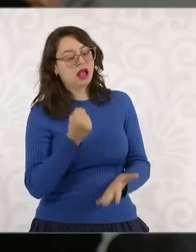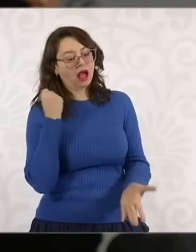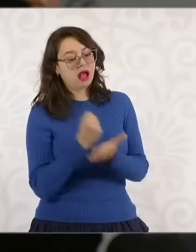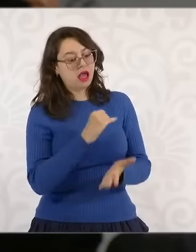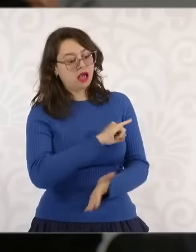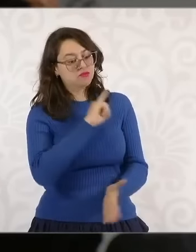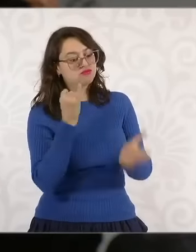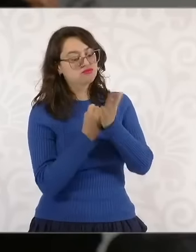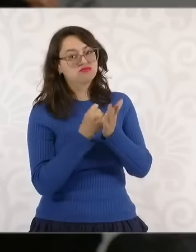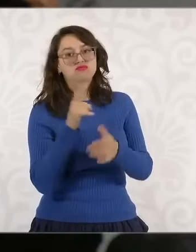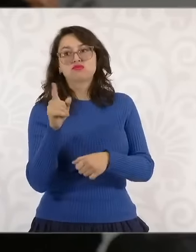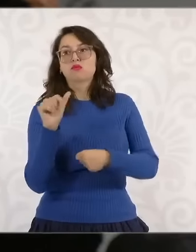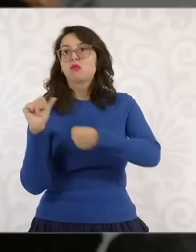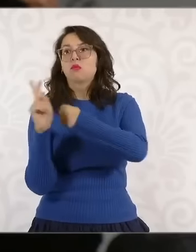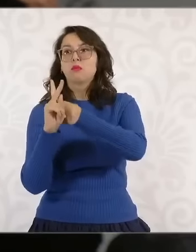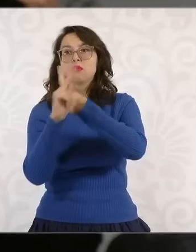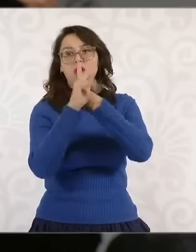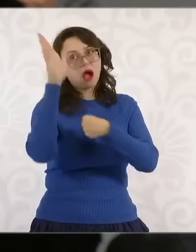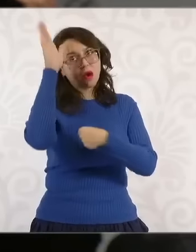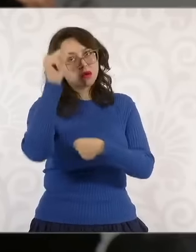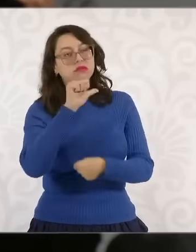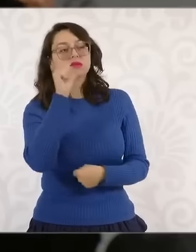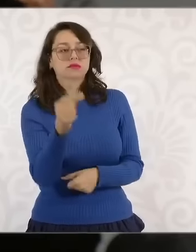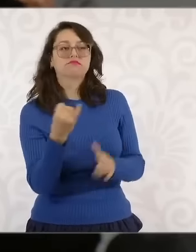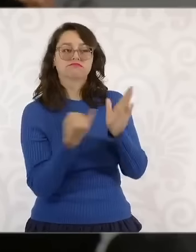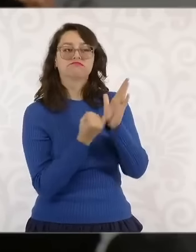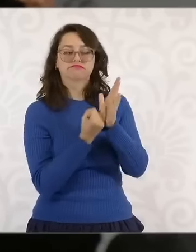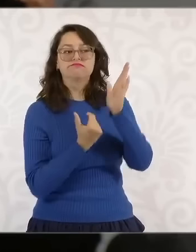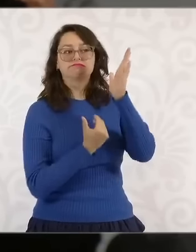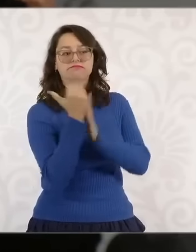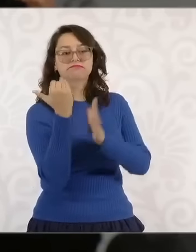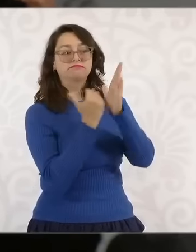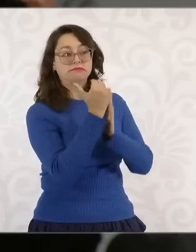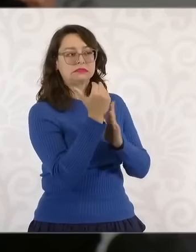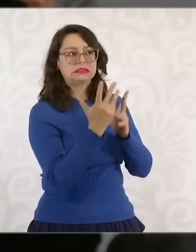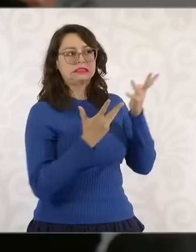ha generado varias cuestiones, entre ellas, el día de ayer leíamos que la India está buscando